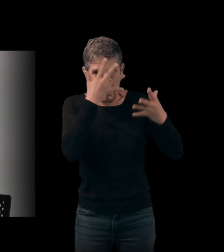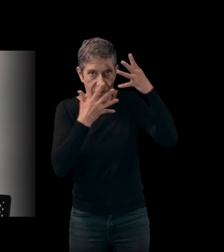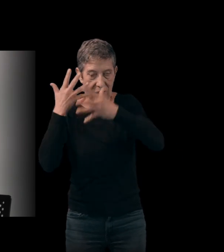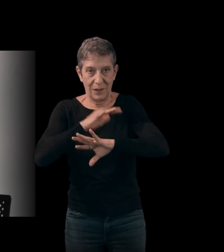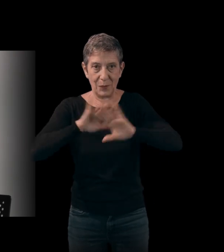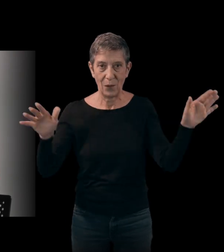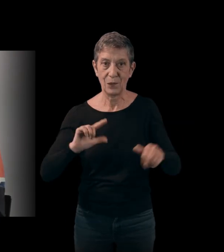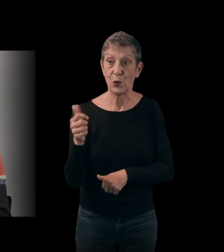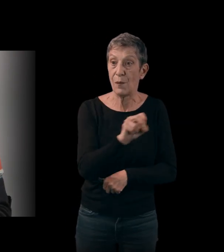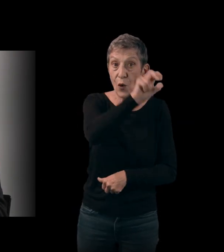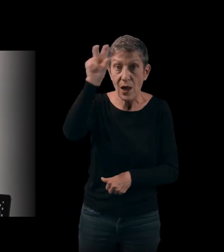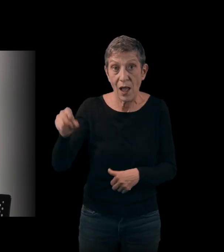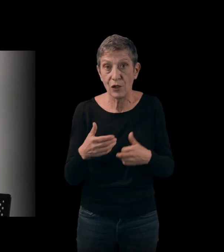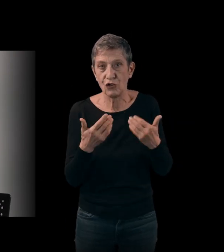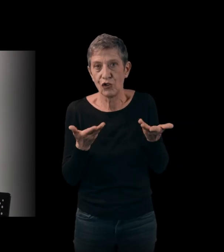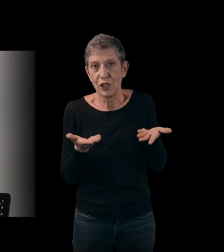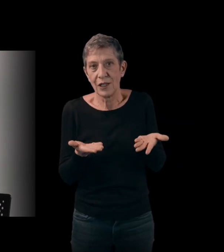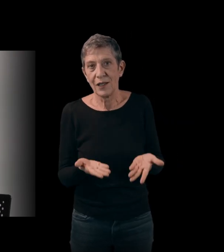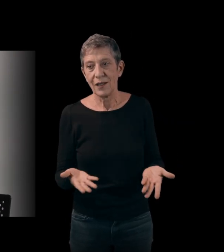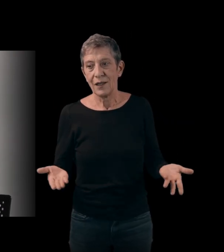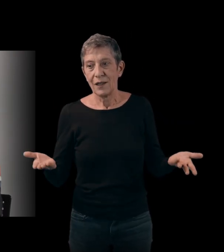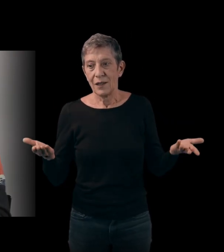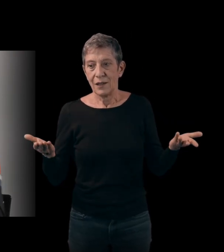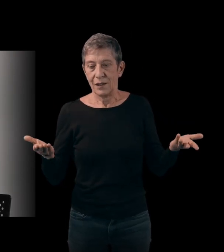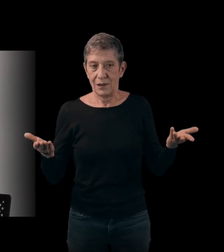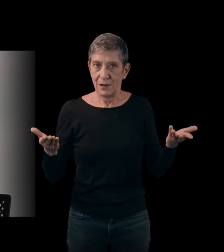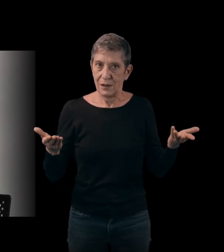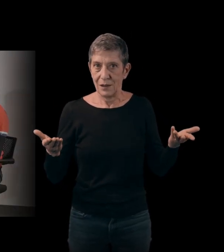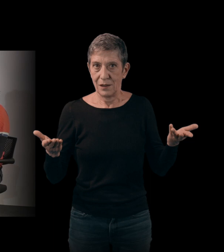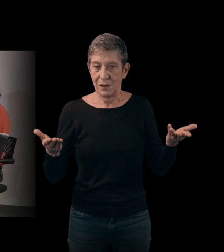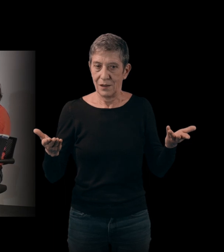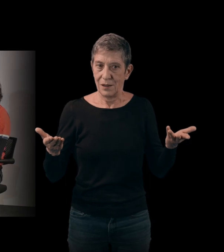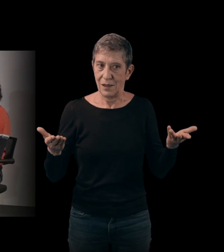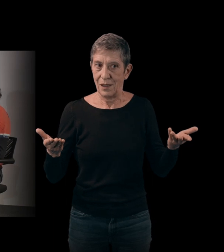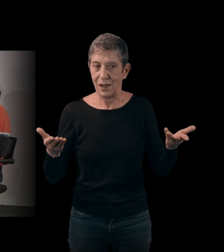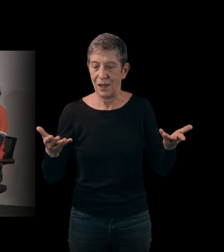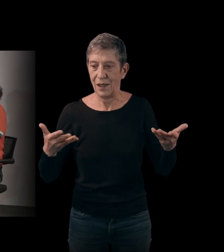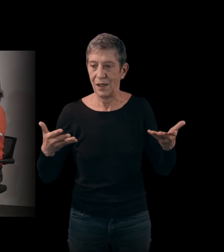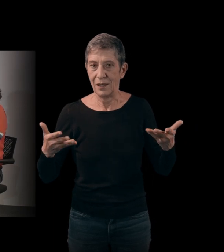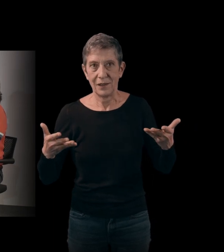ça m'appelait encore plus à réfléchir